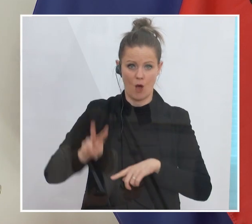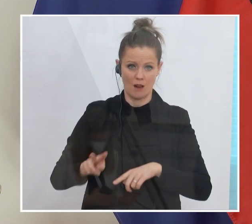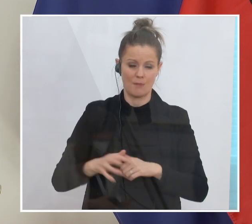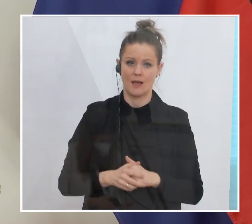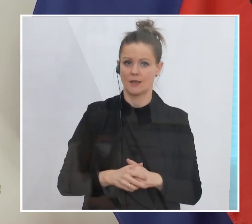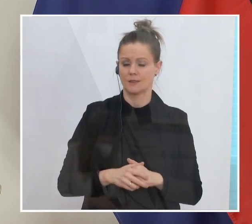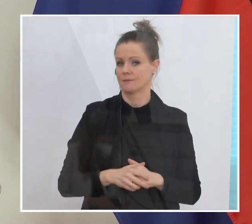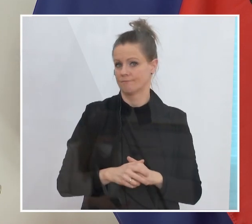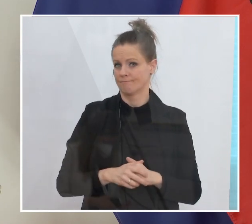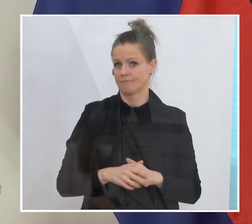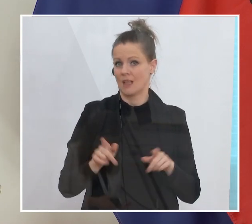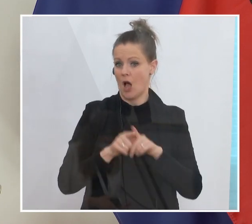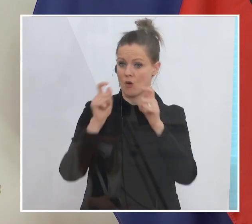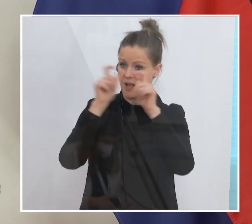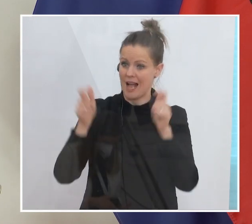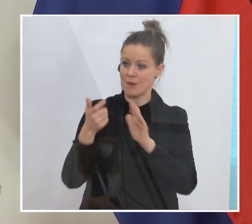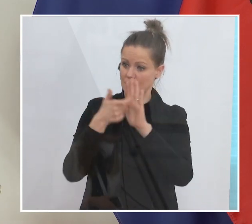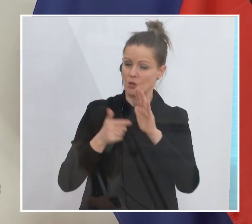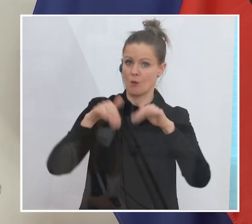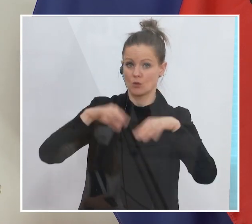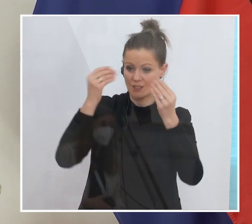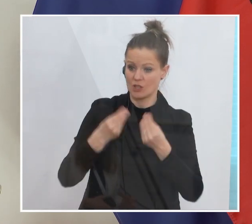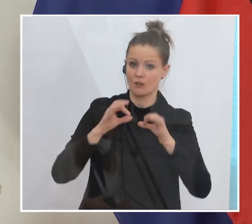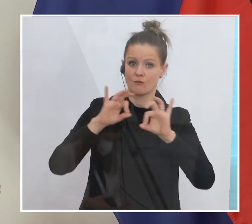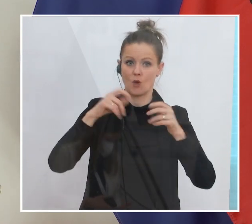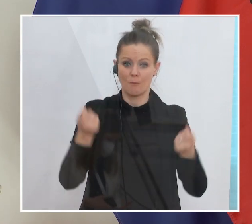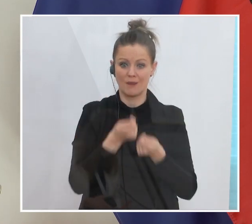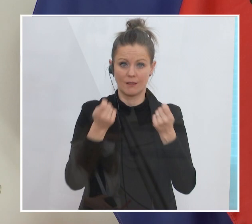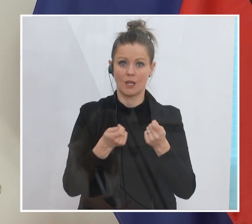eben auch die Rahmenbedingungen so zu gestalten, dass es für die Betriebe funktioniert. Das